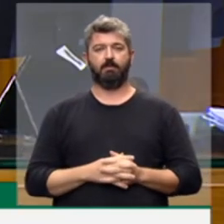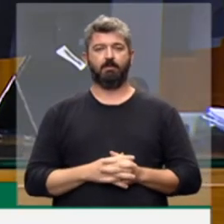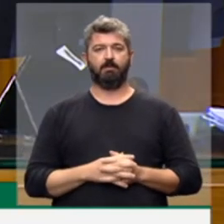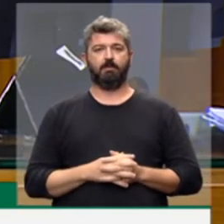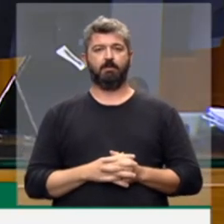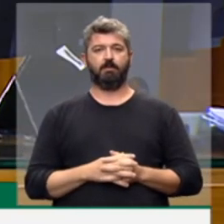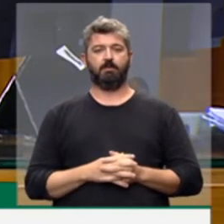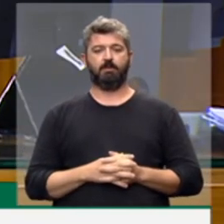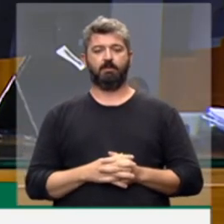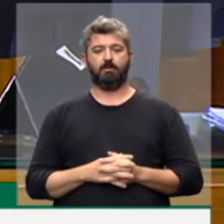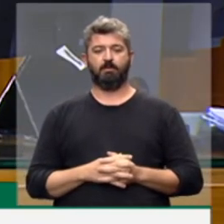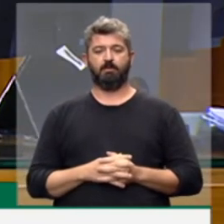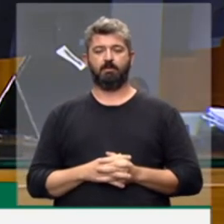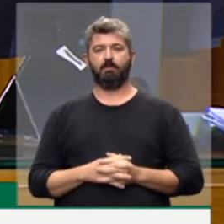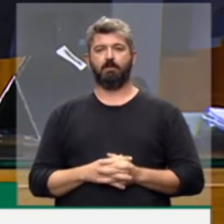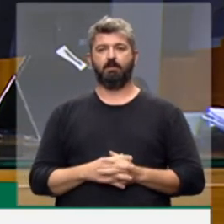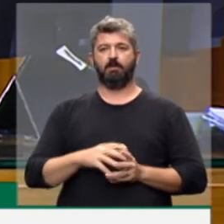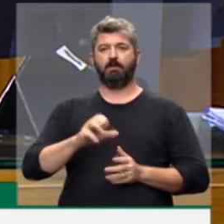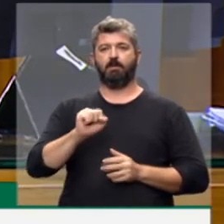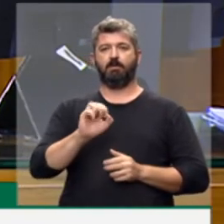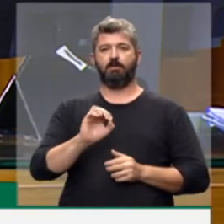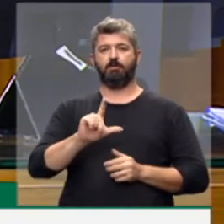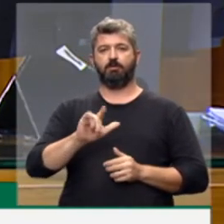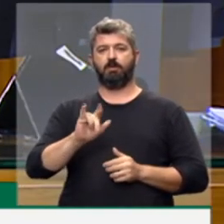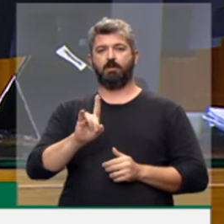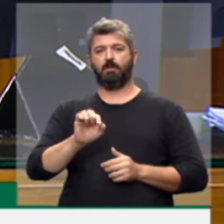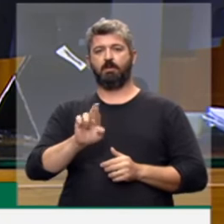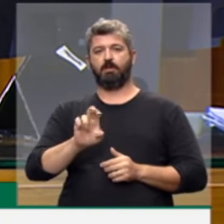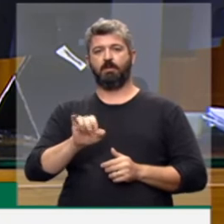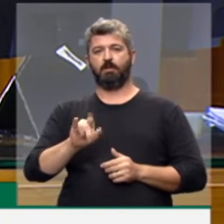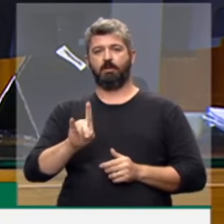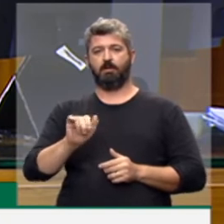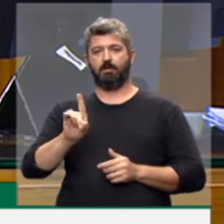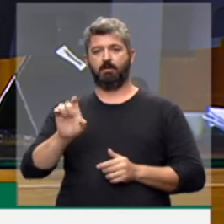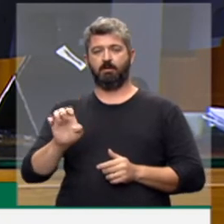GONZAGA. -- [DEPUTADO]: PDT CAMINHA NÃO, SENHOR PRESIDENTE.